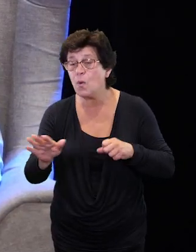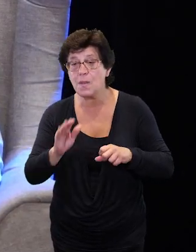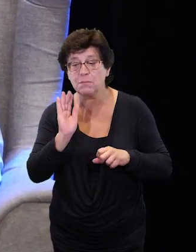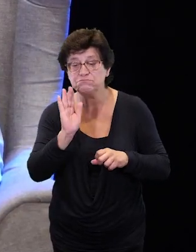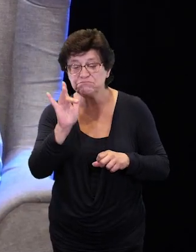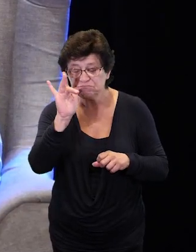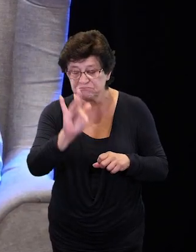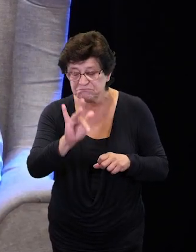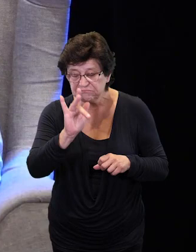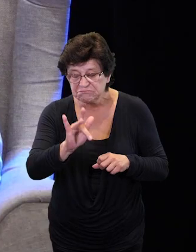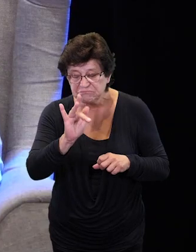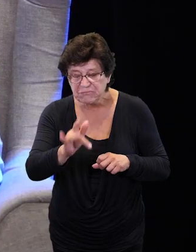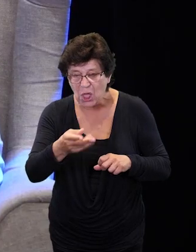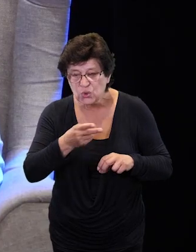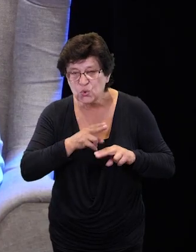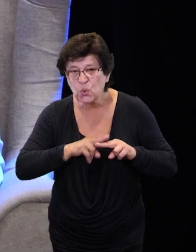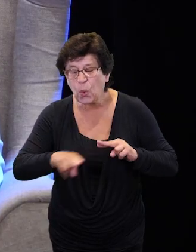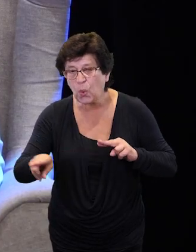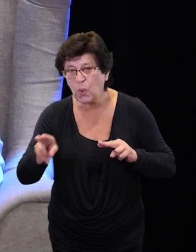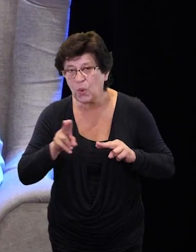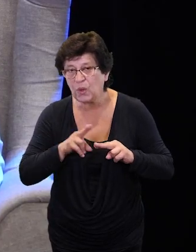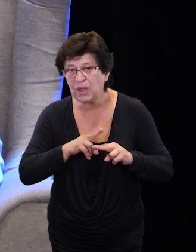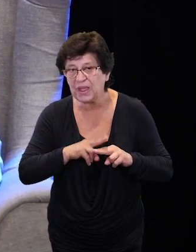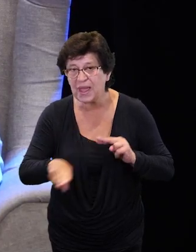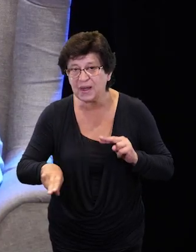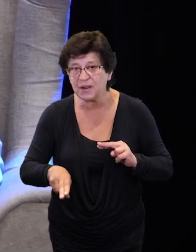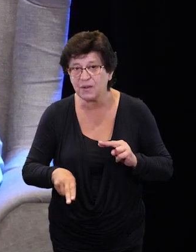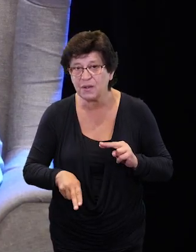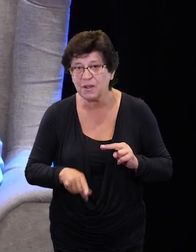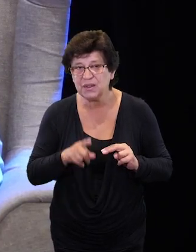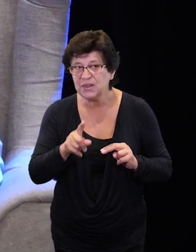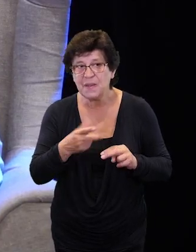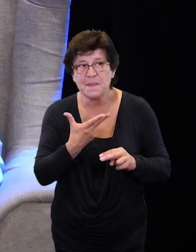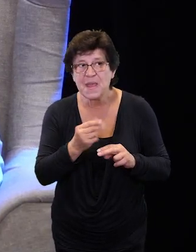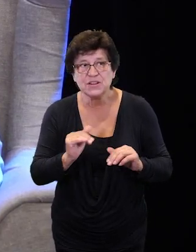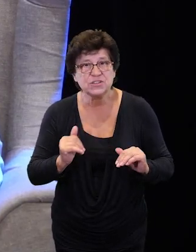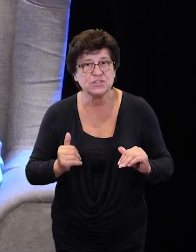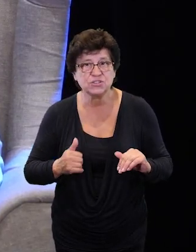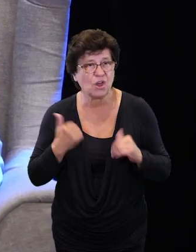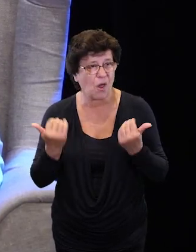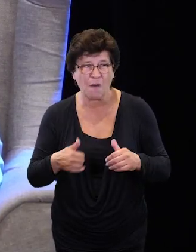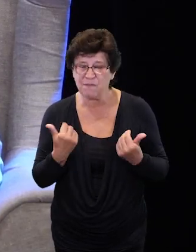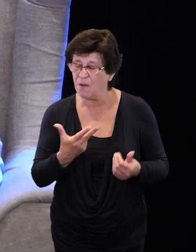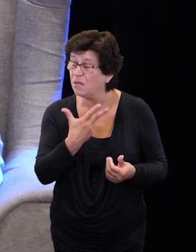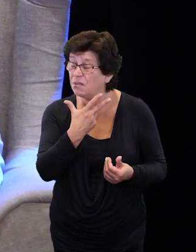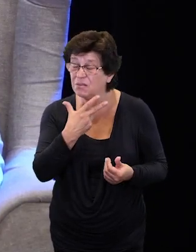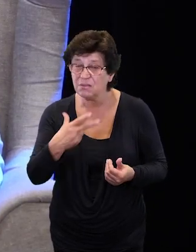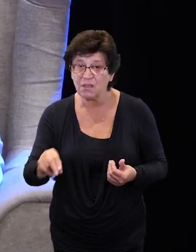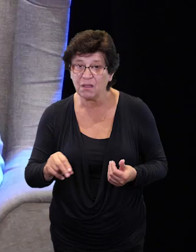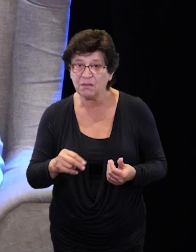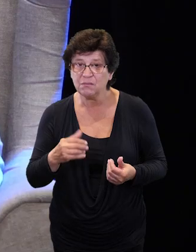pełne cukru, i generalnie jest niezdrowe. I co najgorsze, kierują te reklamy do młodych ludzi.